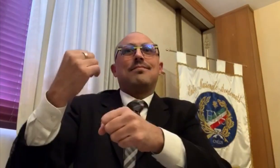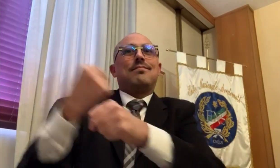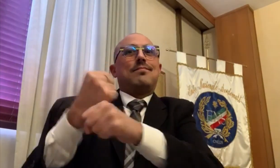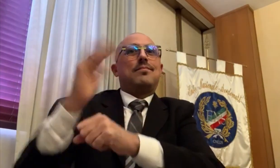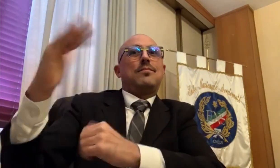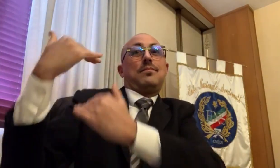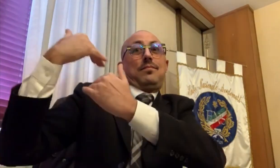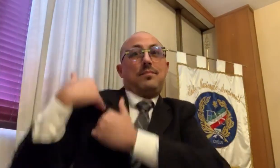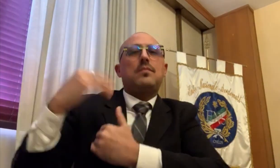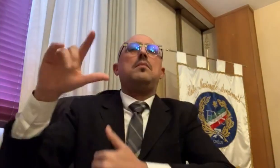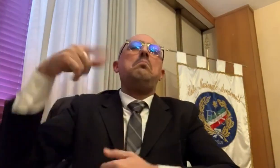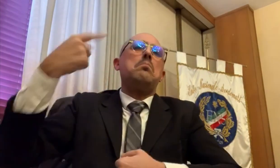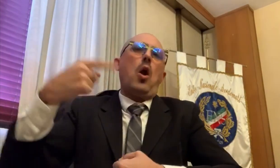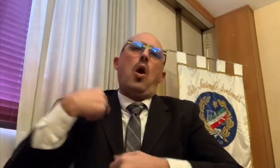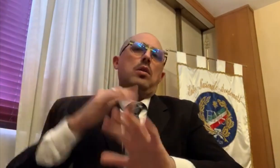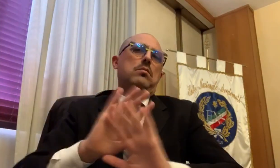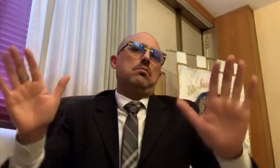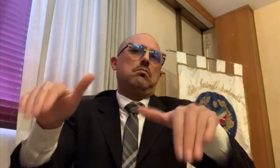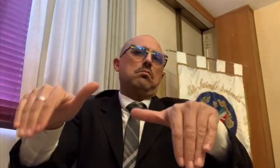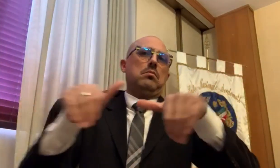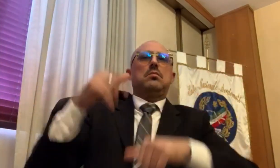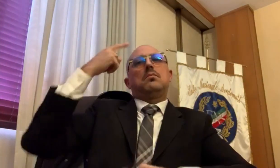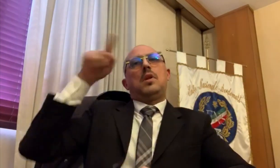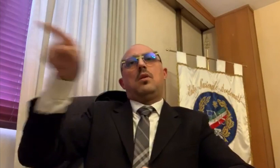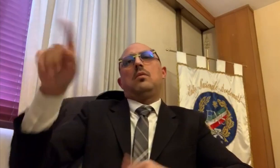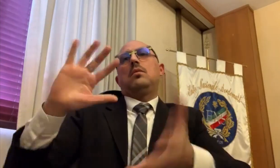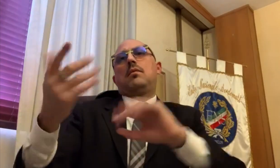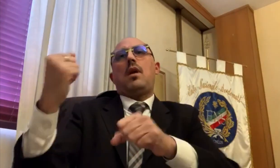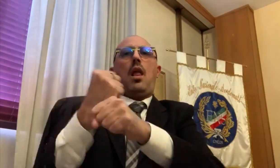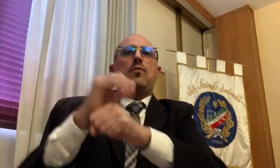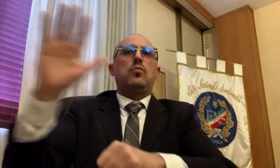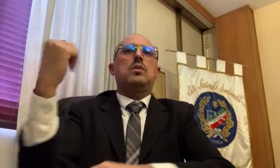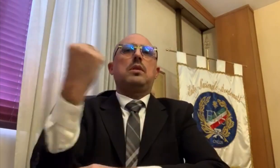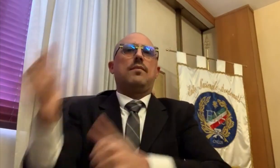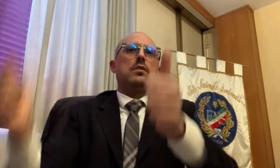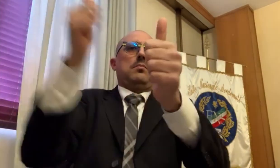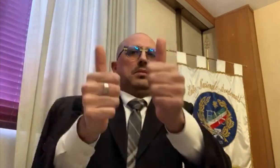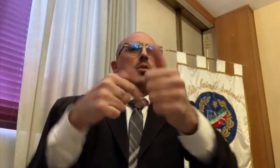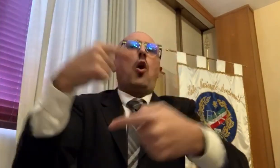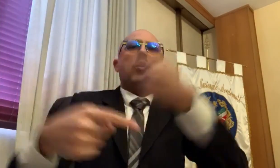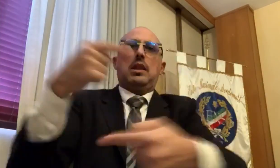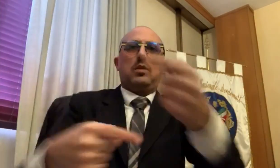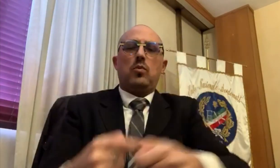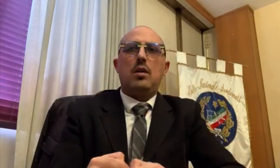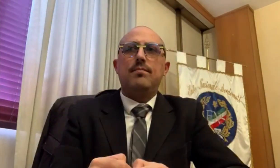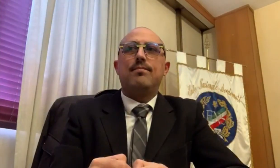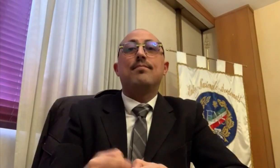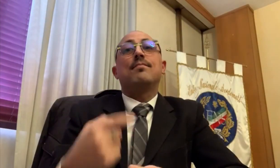fino al momento in cui sarà la stessa Protezione Civile a farsi carico del servizio.